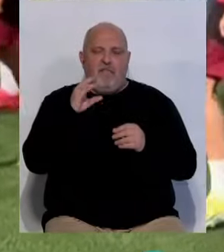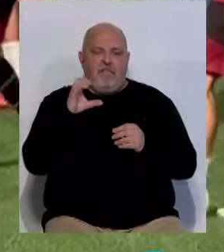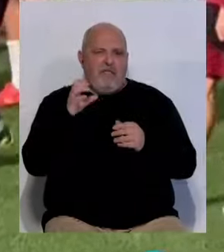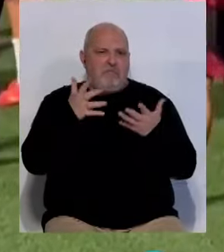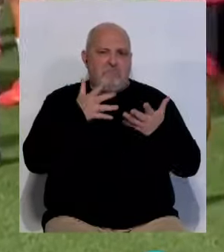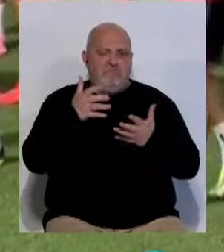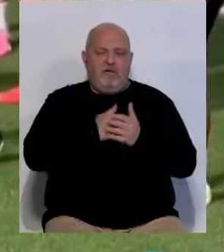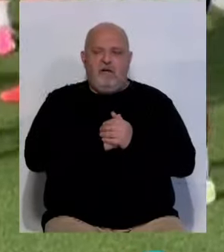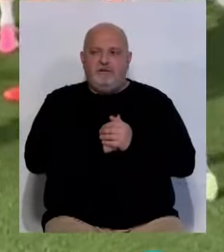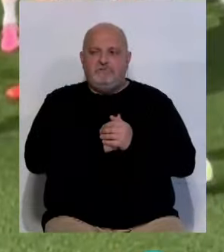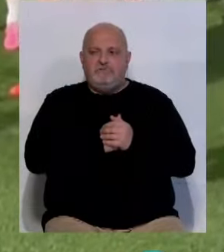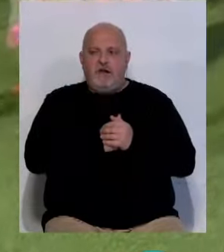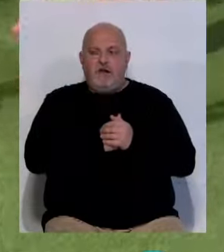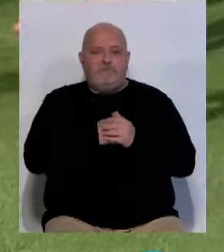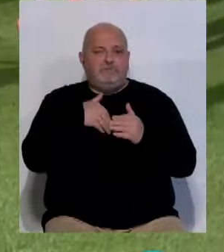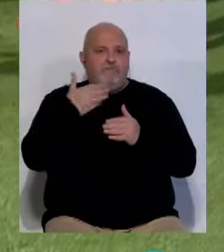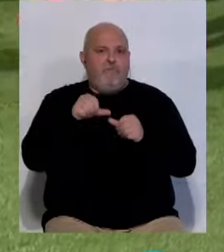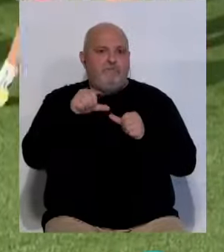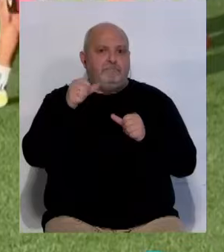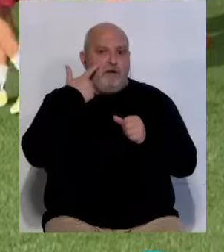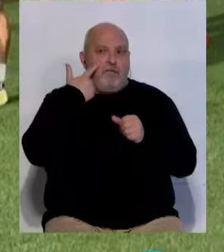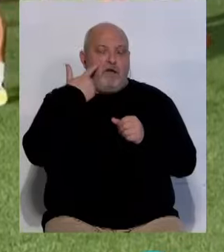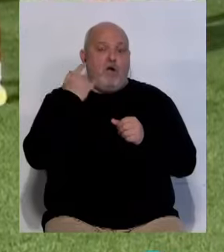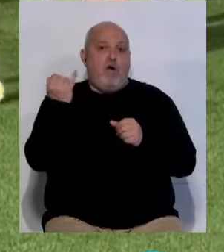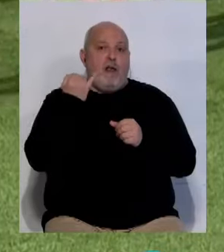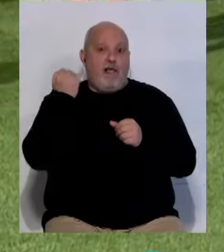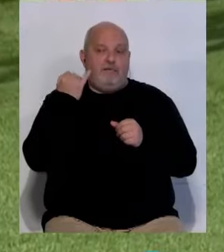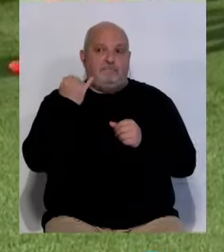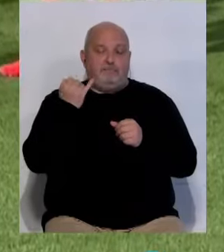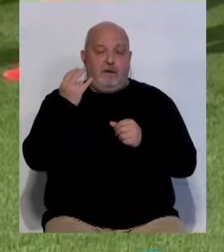fácil que sabemos que que después hay que ver los futbolistas y que ojalá que ojalá pues pues salga